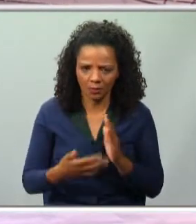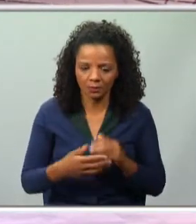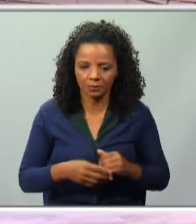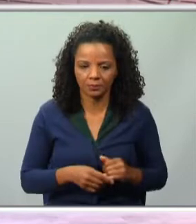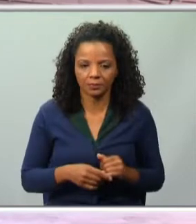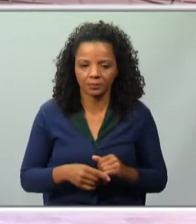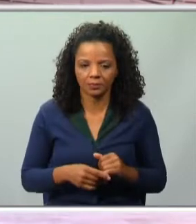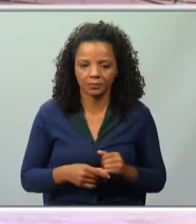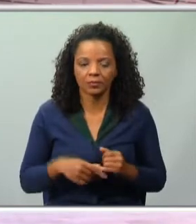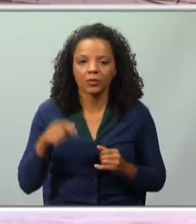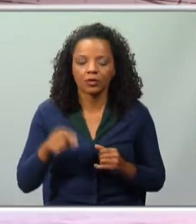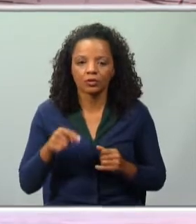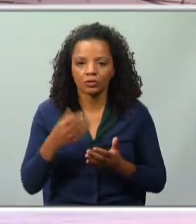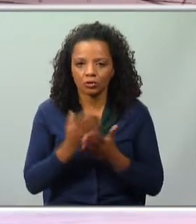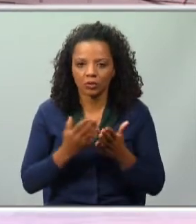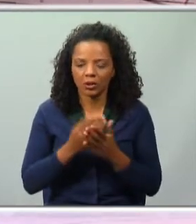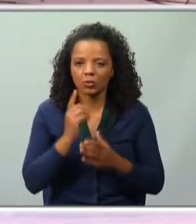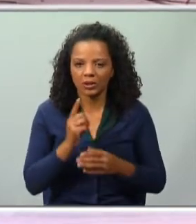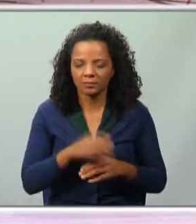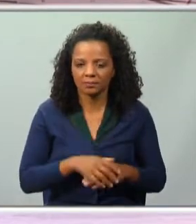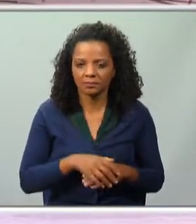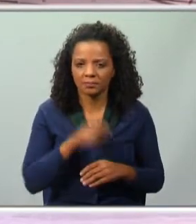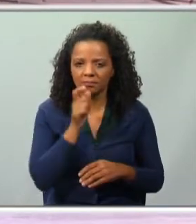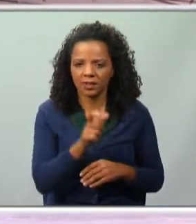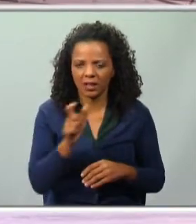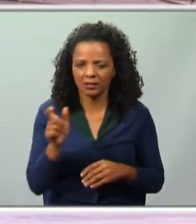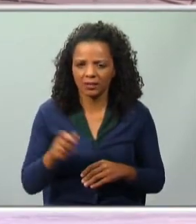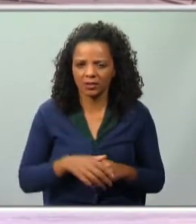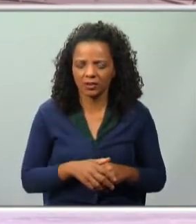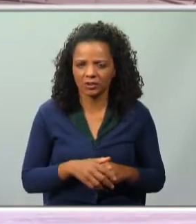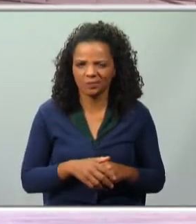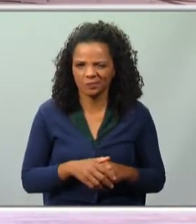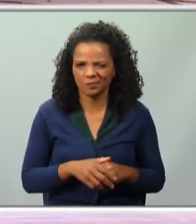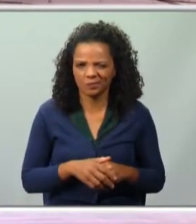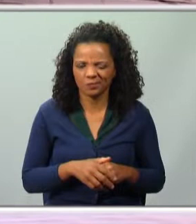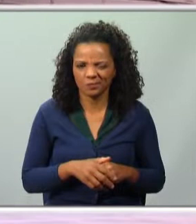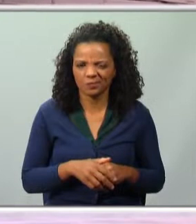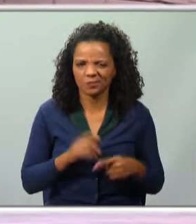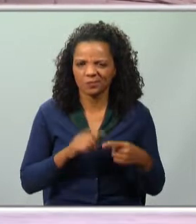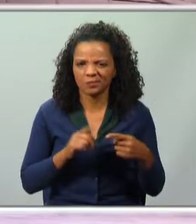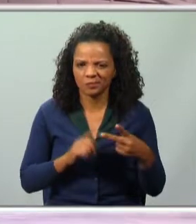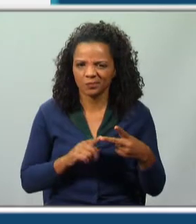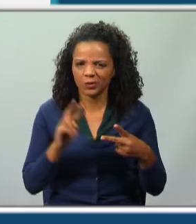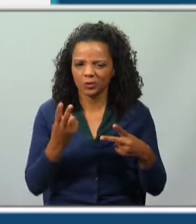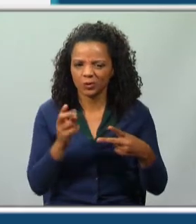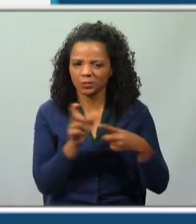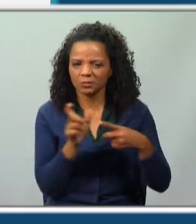hoje vamos trabalhar as palavras homonimas e as palavras homógrafas Mais 今天我們要工作的話同音異義詞 更多